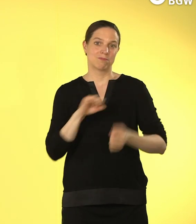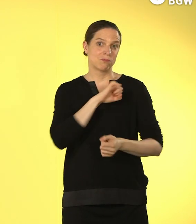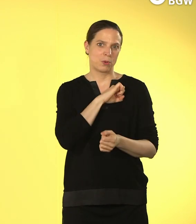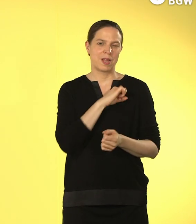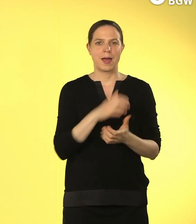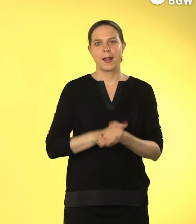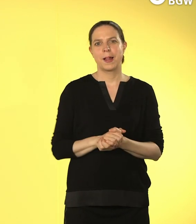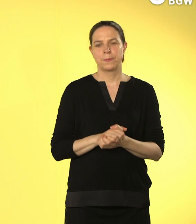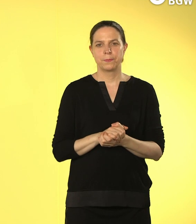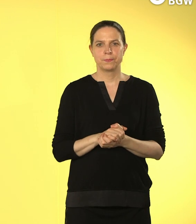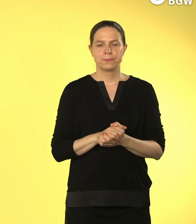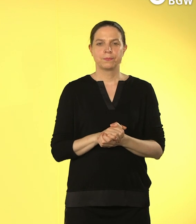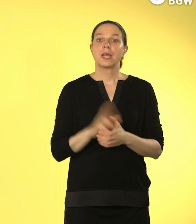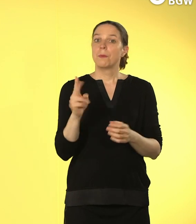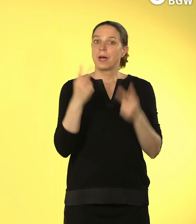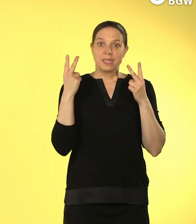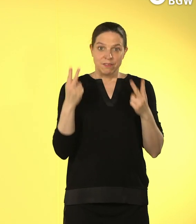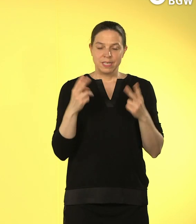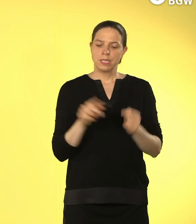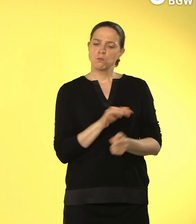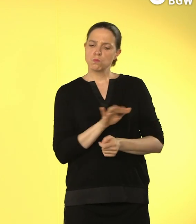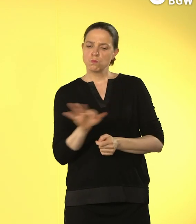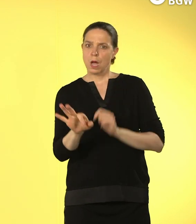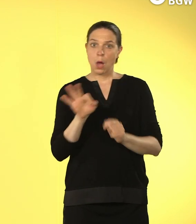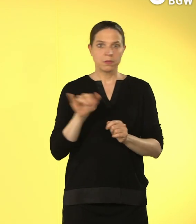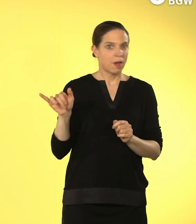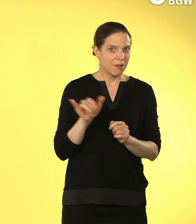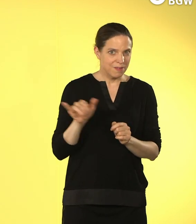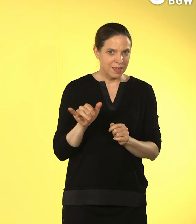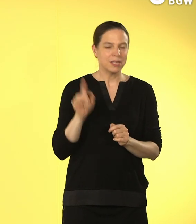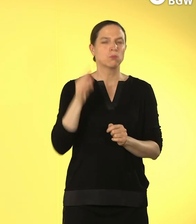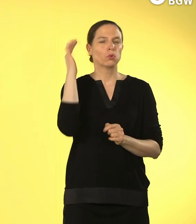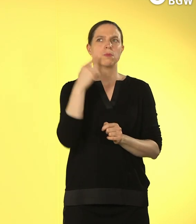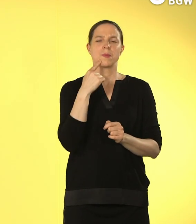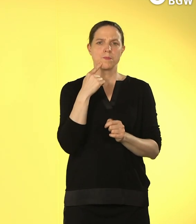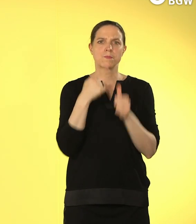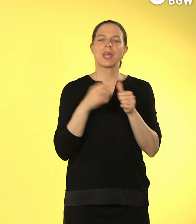Entscheidend in der Auswahl der Handschuhe: Mit welchem Gefahrstoff habe ich Kontakt?